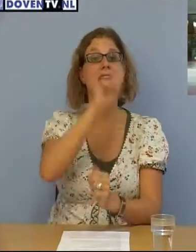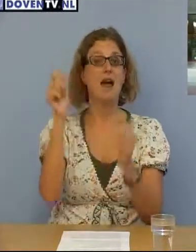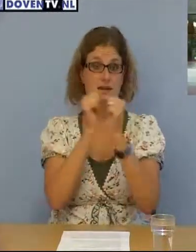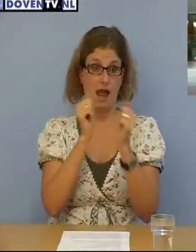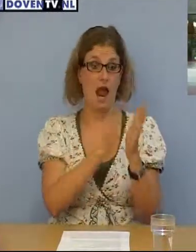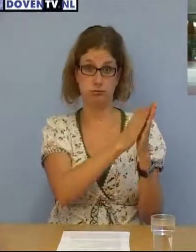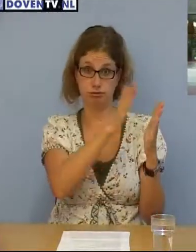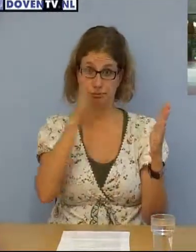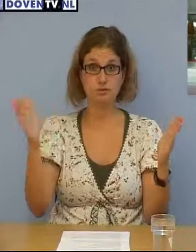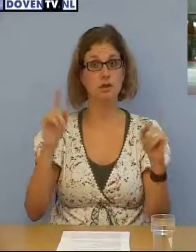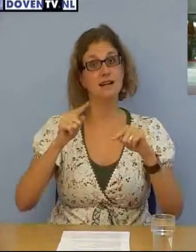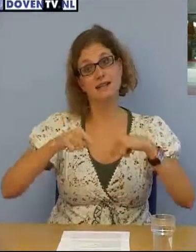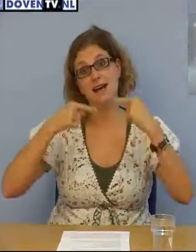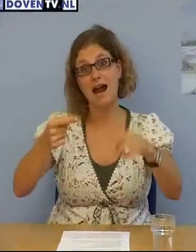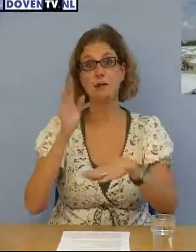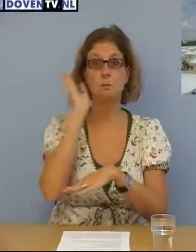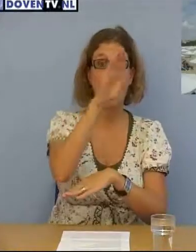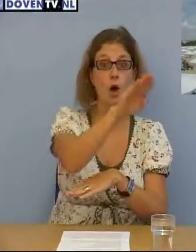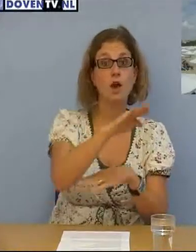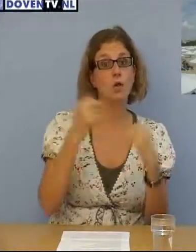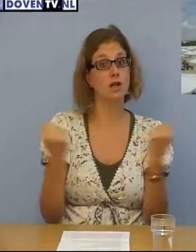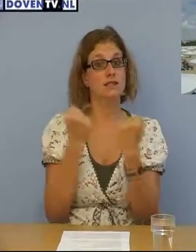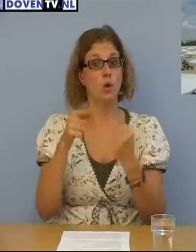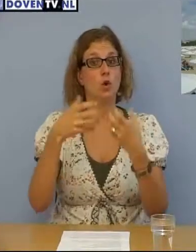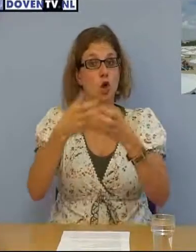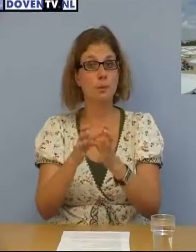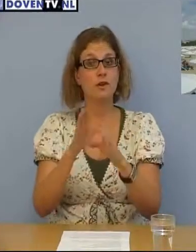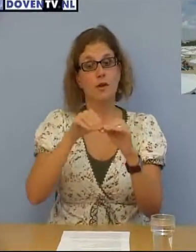Het hele jaar worden er reizen naar het buitenland georganiseerd...